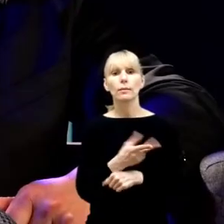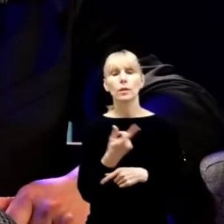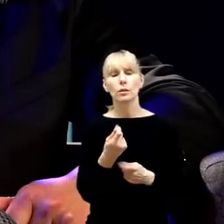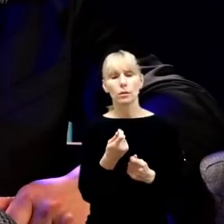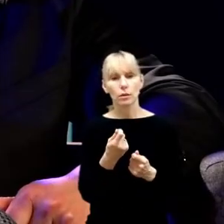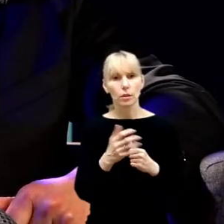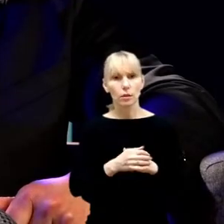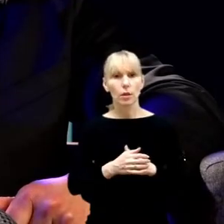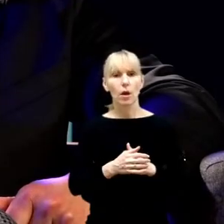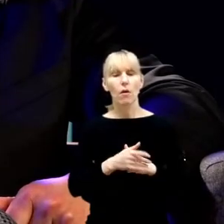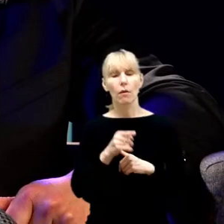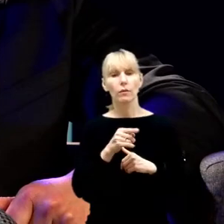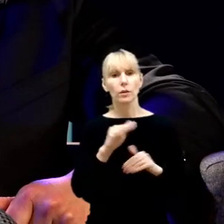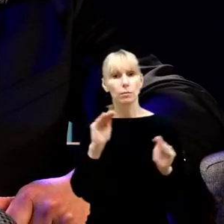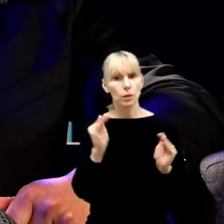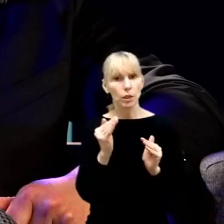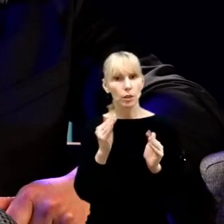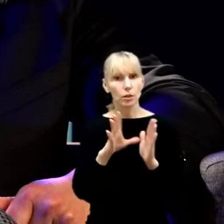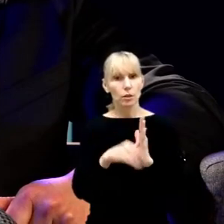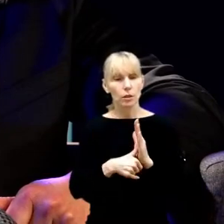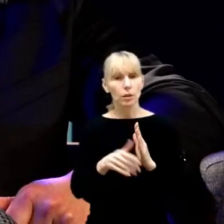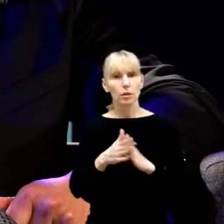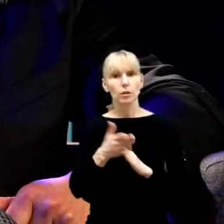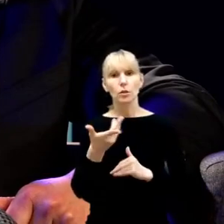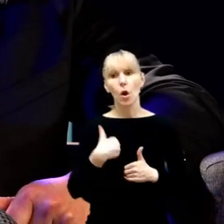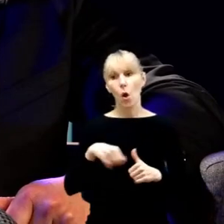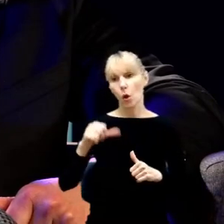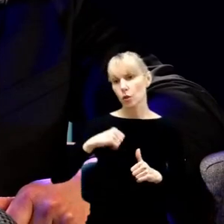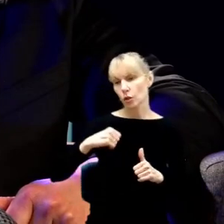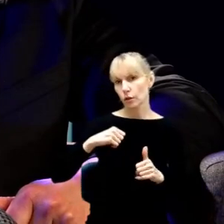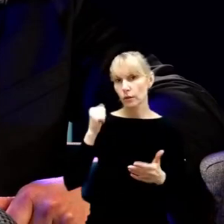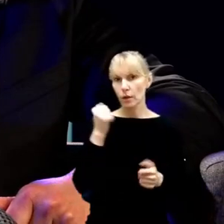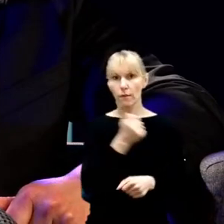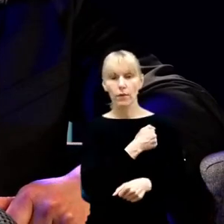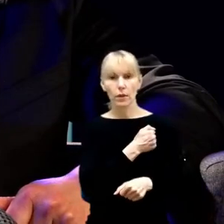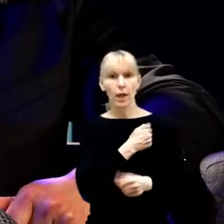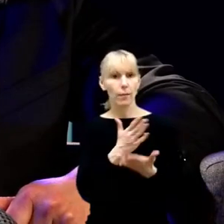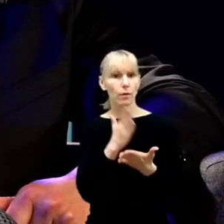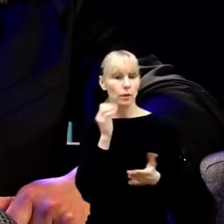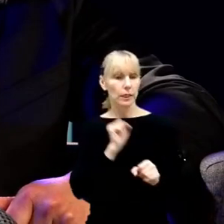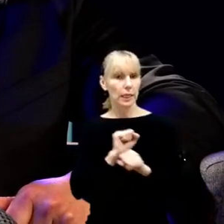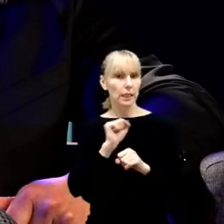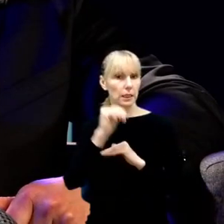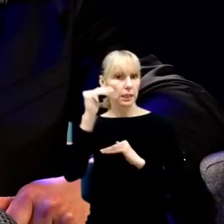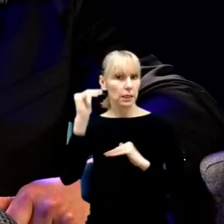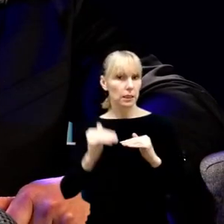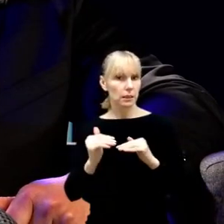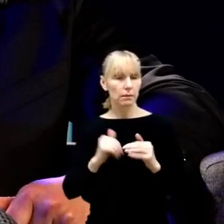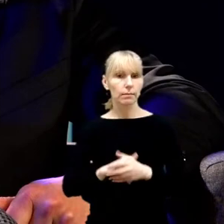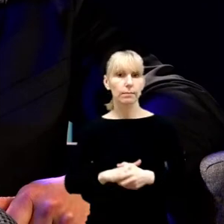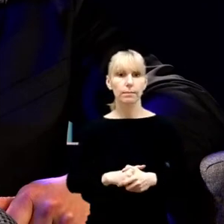czyli ta cena oczekiwana wynajmu jest po prostu niższa. Tutaj za chwileczkę pewnie będzie pokazywany ten układ